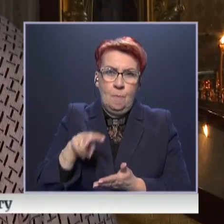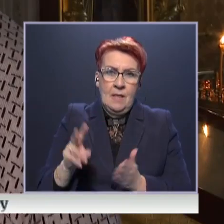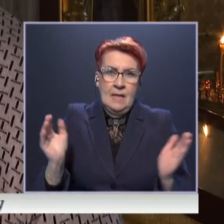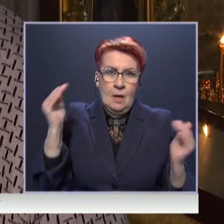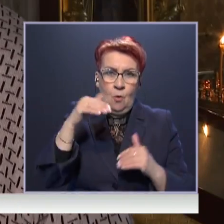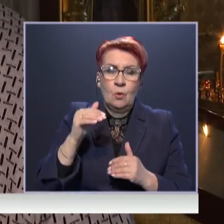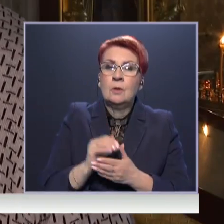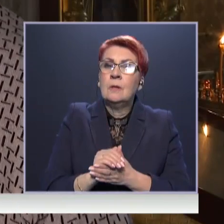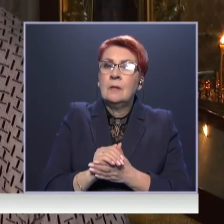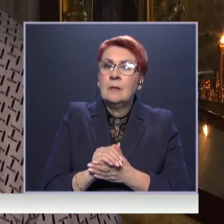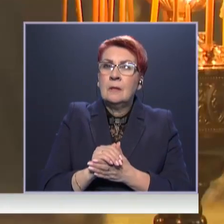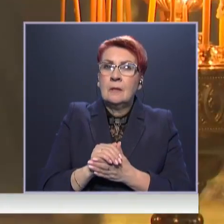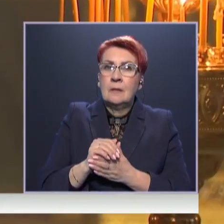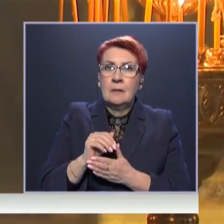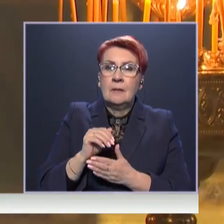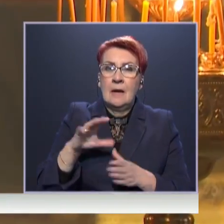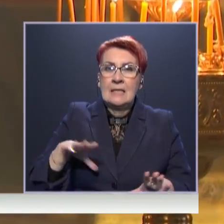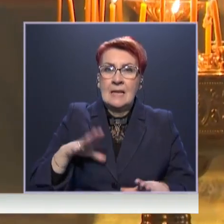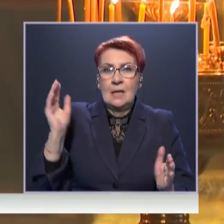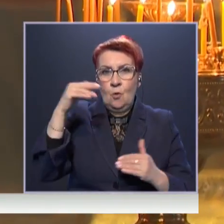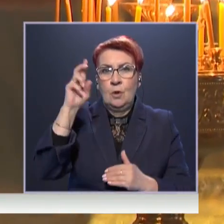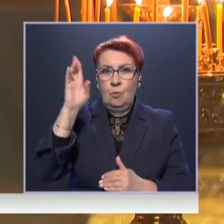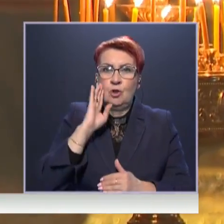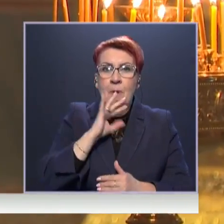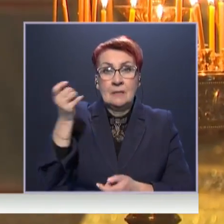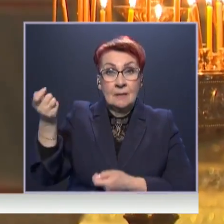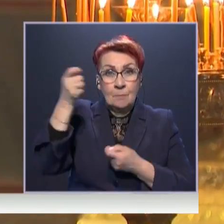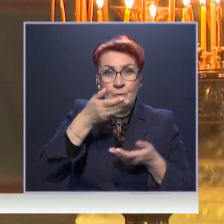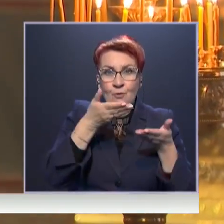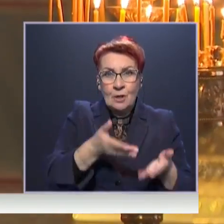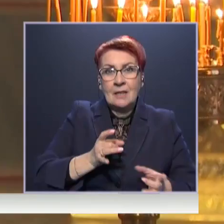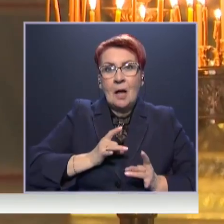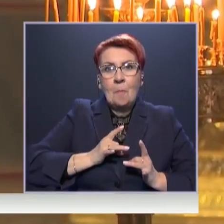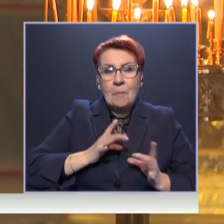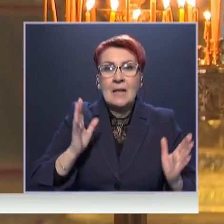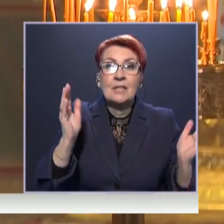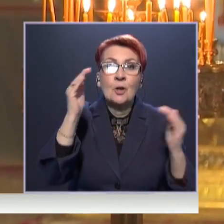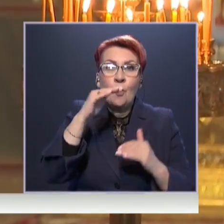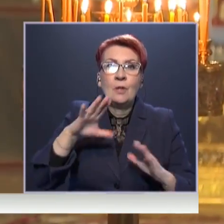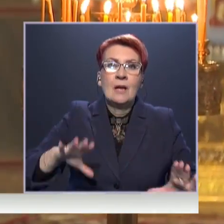из высоко Петровского монастыря и принёс её сюда Как раз на праздник иконы Казанской Божией Матери IV ноября